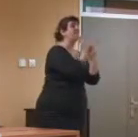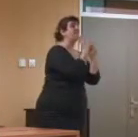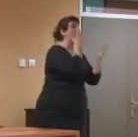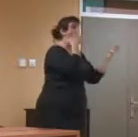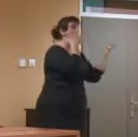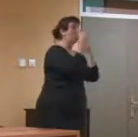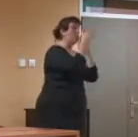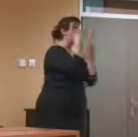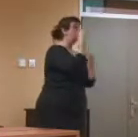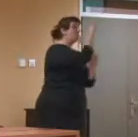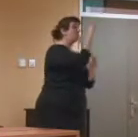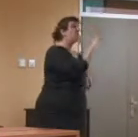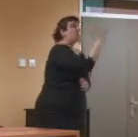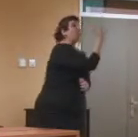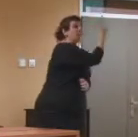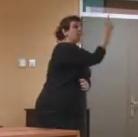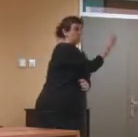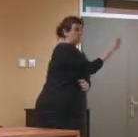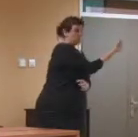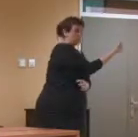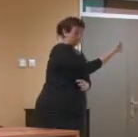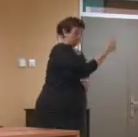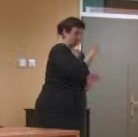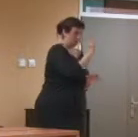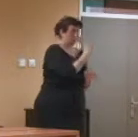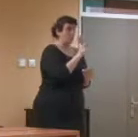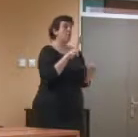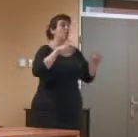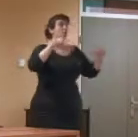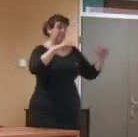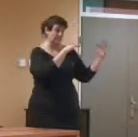tener 3 estadios como el Allianz Arena de Munich, para que podamos hacernos una idea de